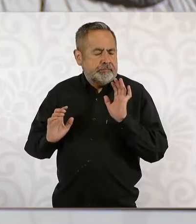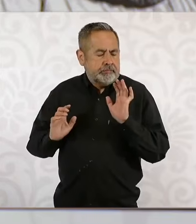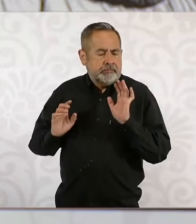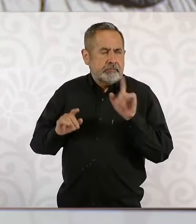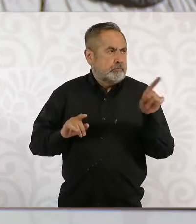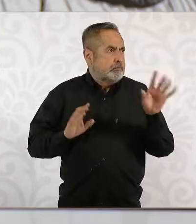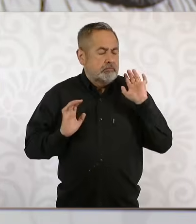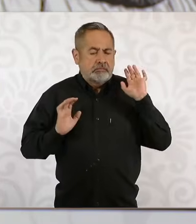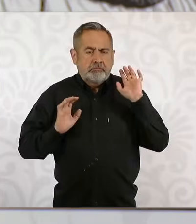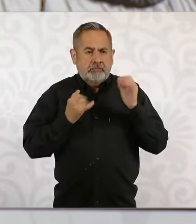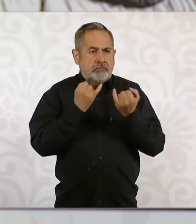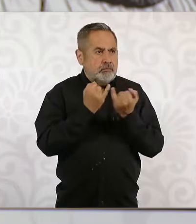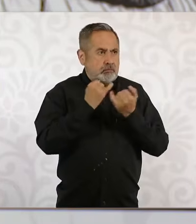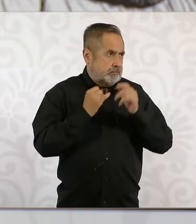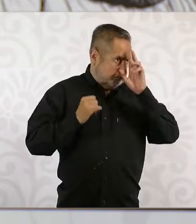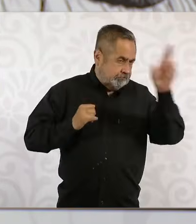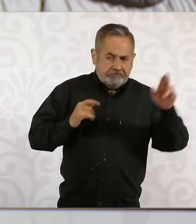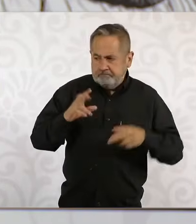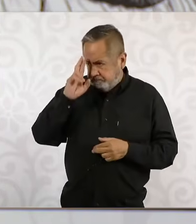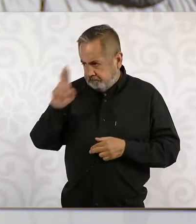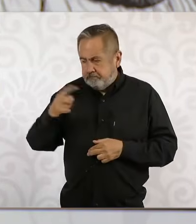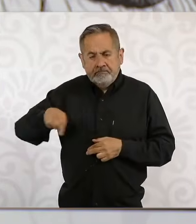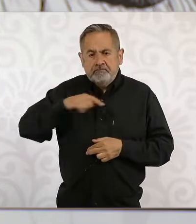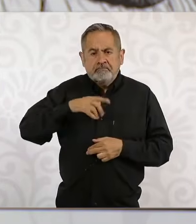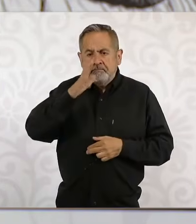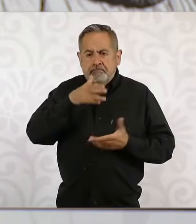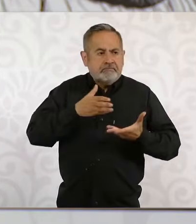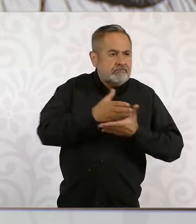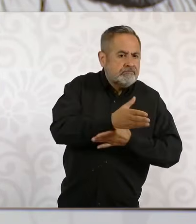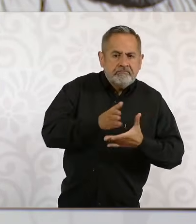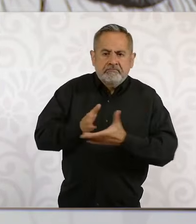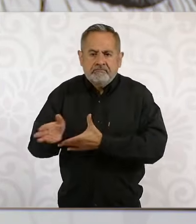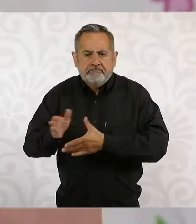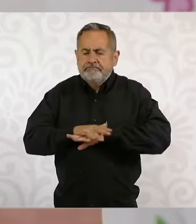Unidos es su autodeterminación. Nosotros no tenemos por qué influir en la política de